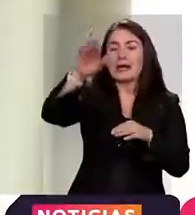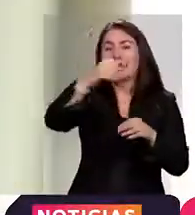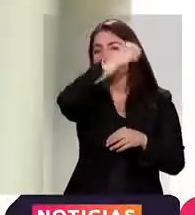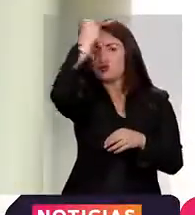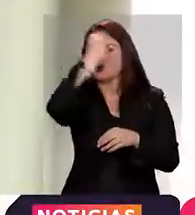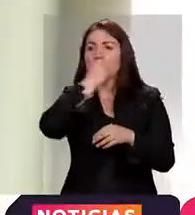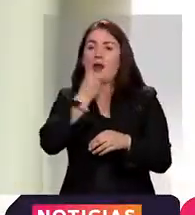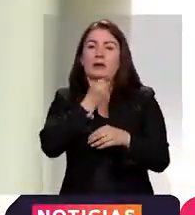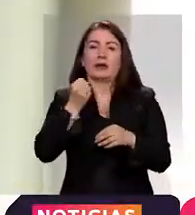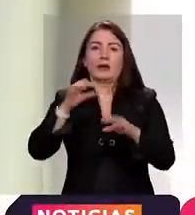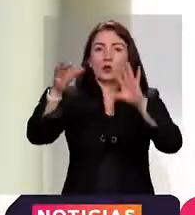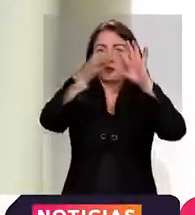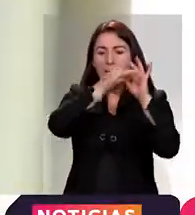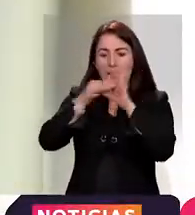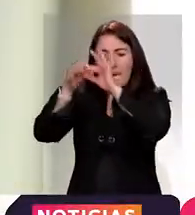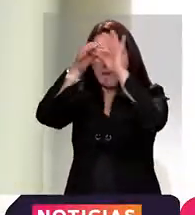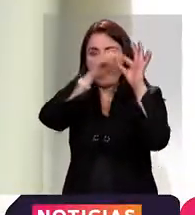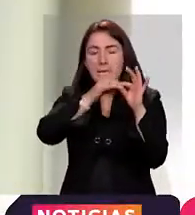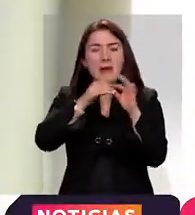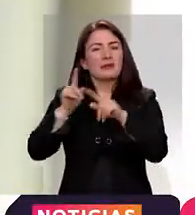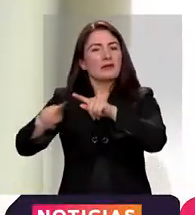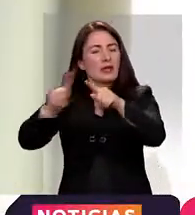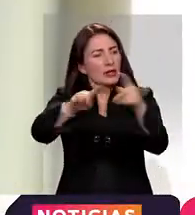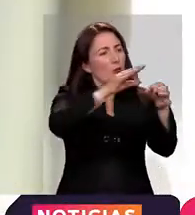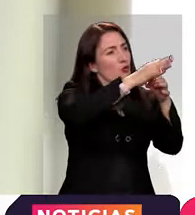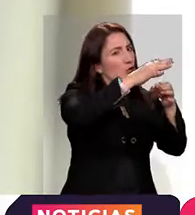MASIVO DE LA CAPITAL, SE